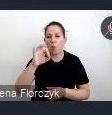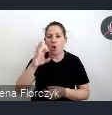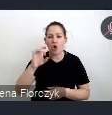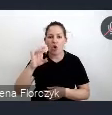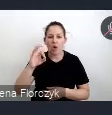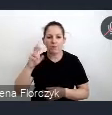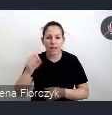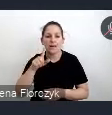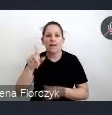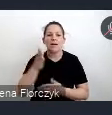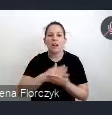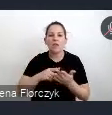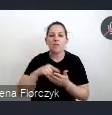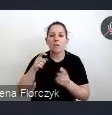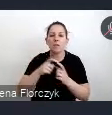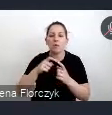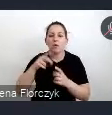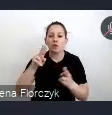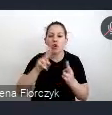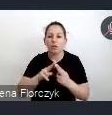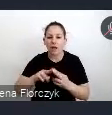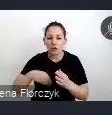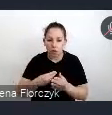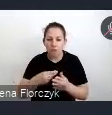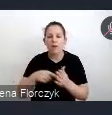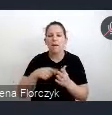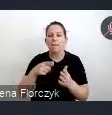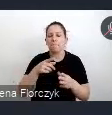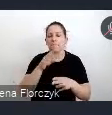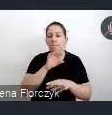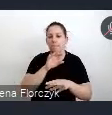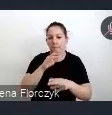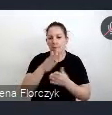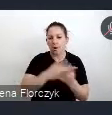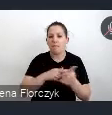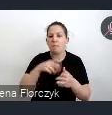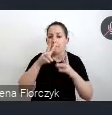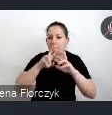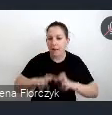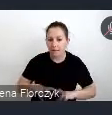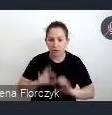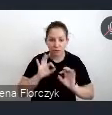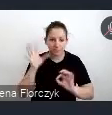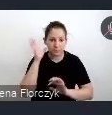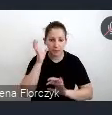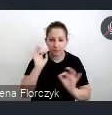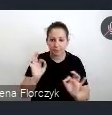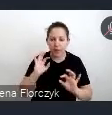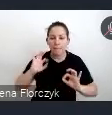Punktu Kontaktowego Programów Badawczych. Czy się słyszymy, pani Magdaleno?